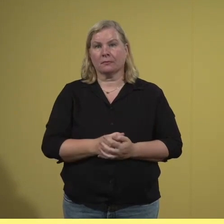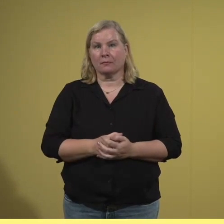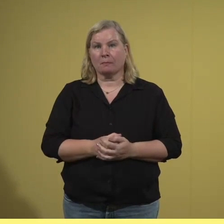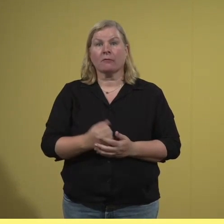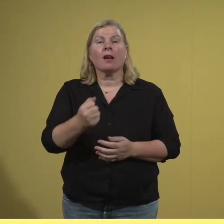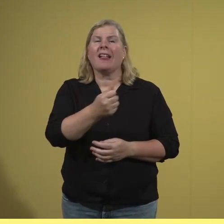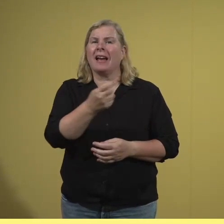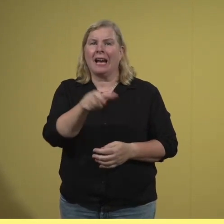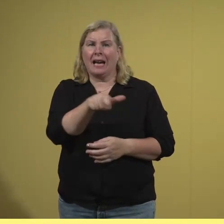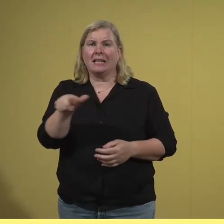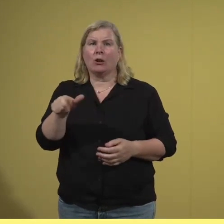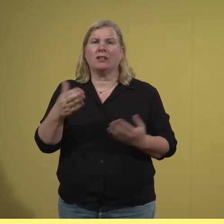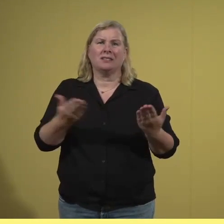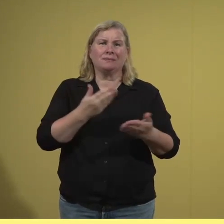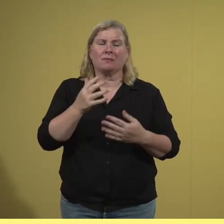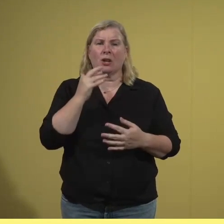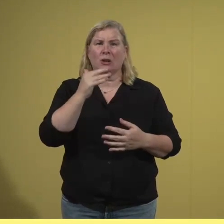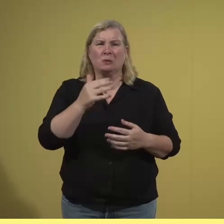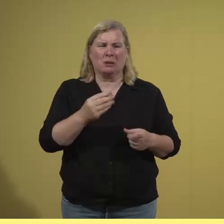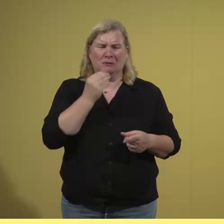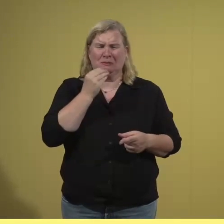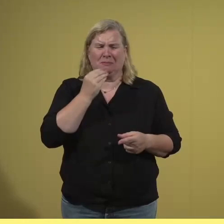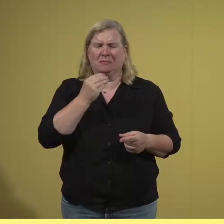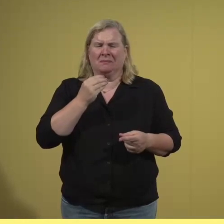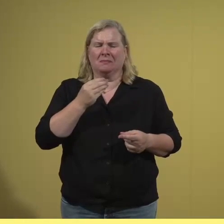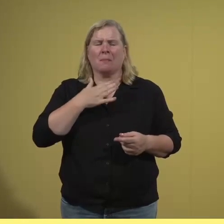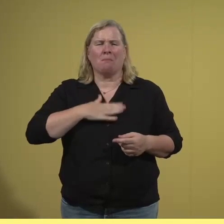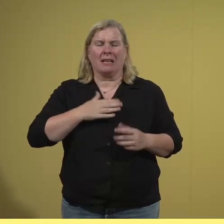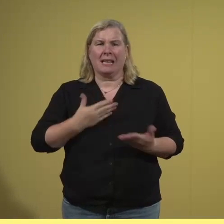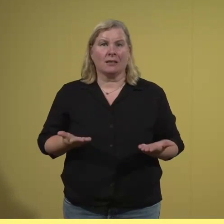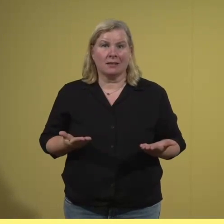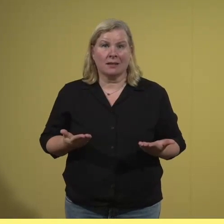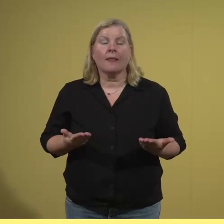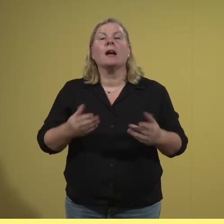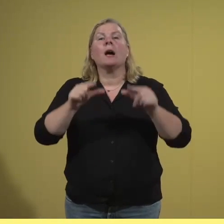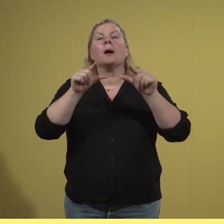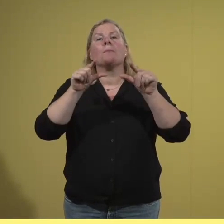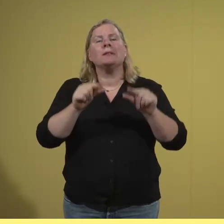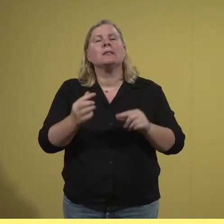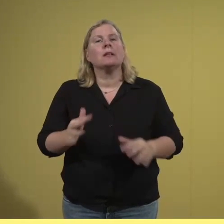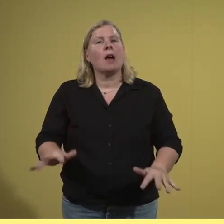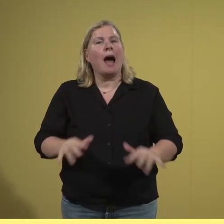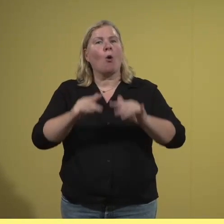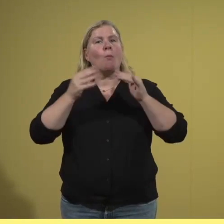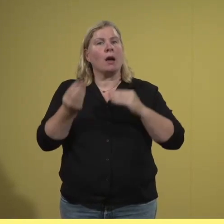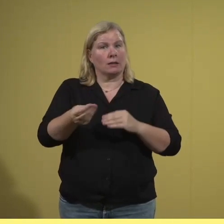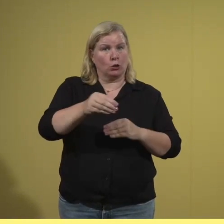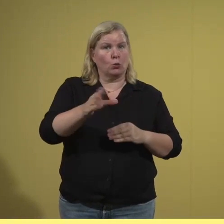Weil, manche mögen auf Knoblauch beißen nicht so gerne. Und dann so leicht aromatisieren mit dem Knoblauch.